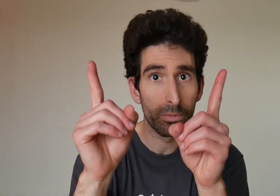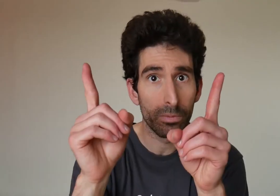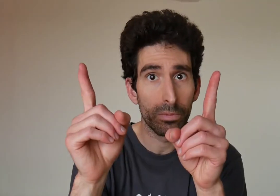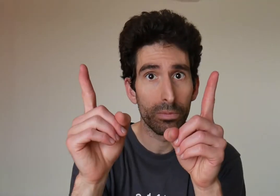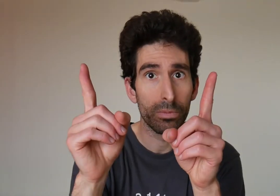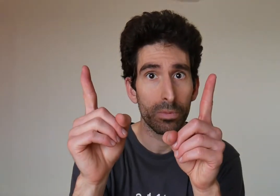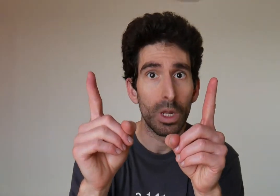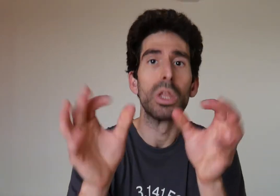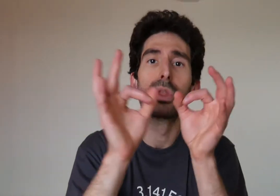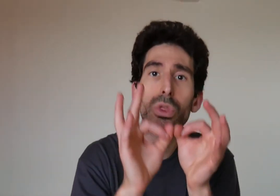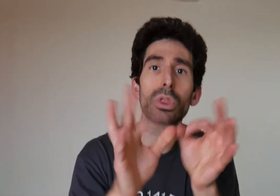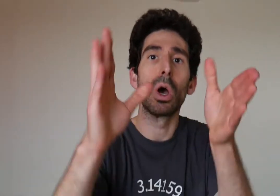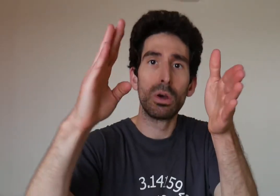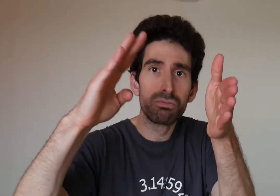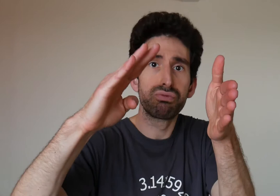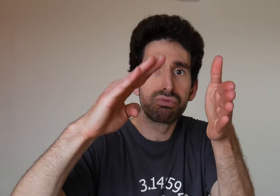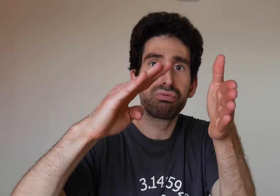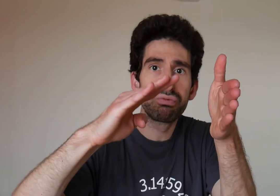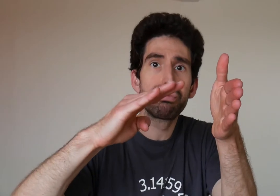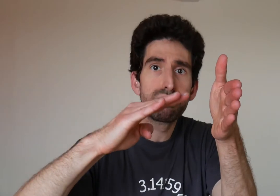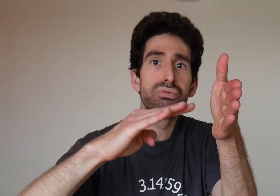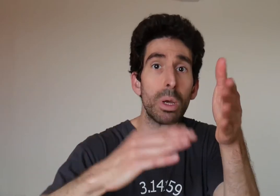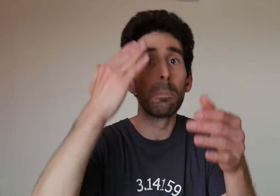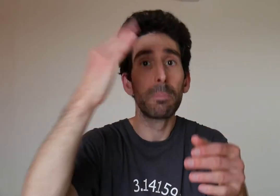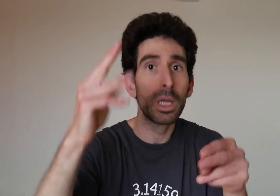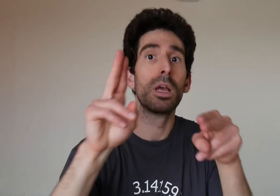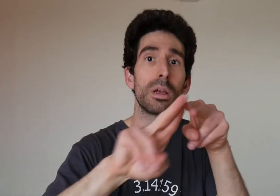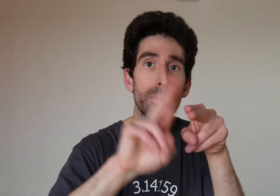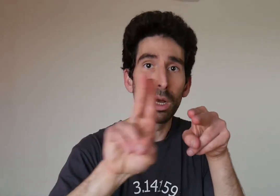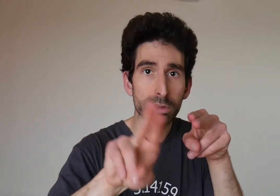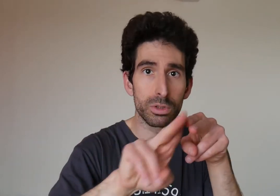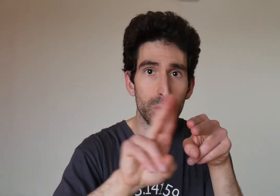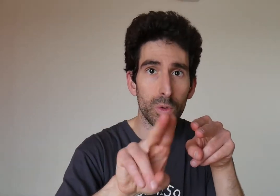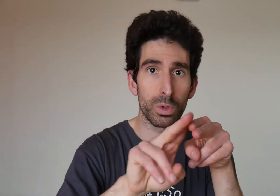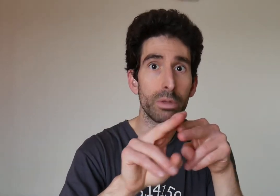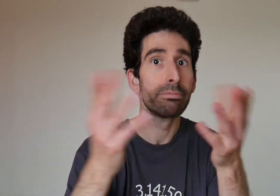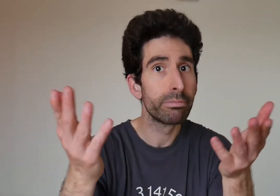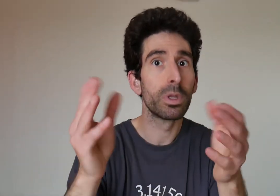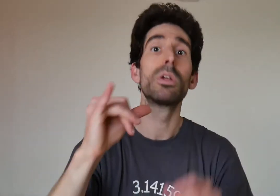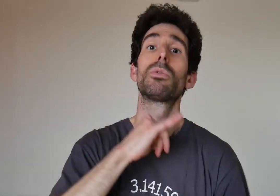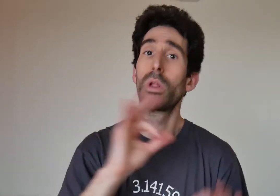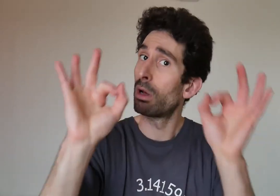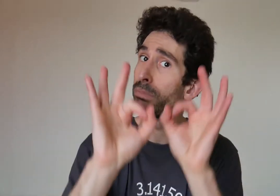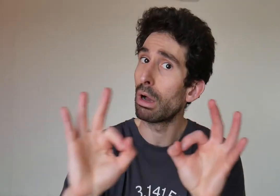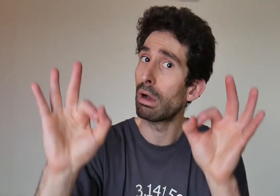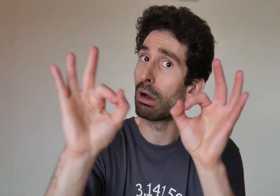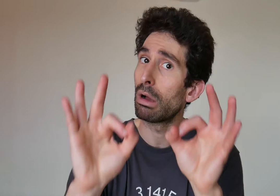Mais... Le temps que la fosse soit vidée, qu'il y ait des réparations éventuelles, il n'y a pas de toilettes.